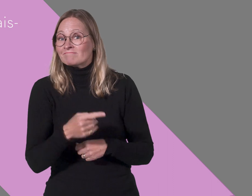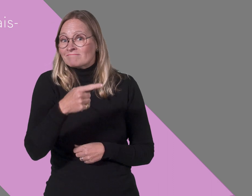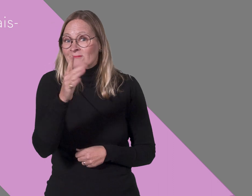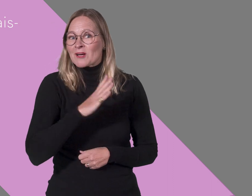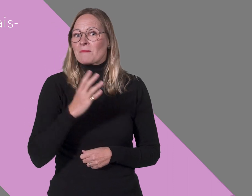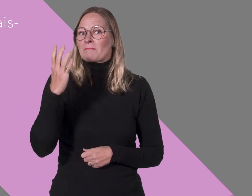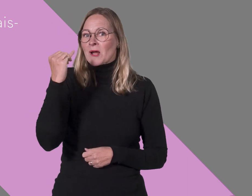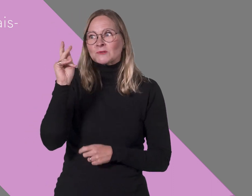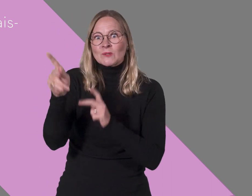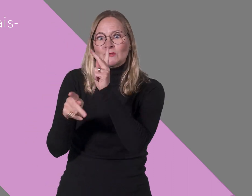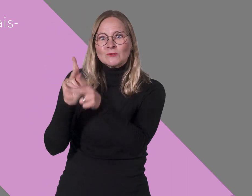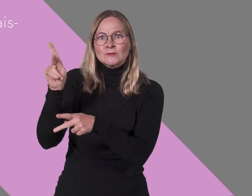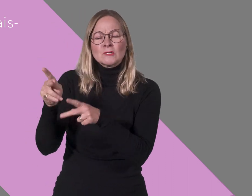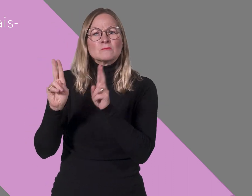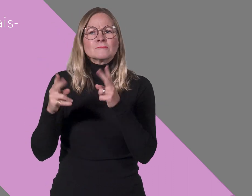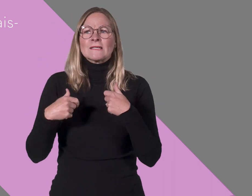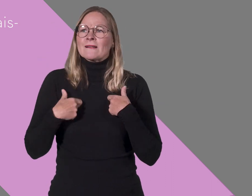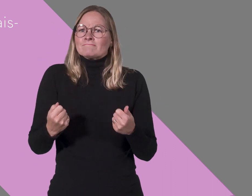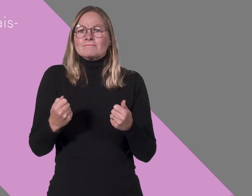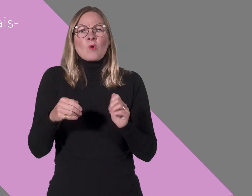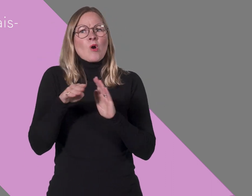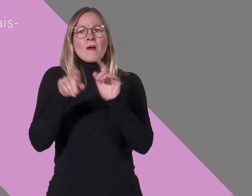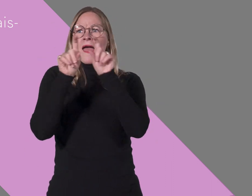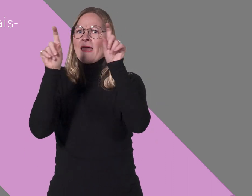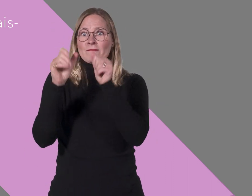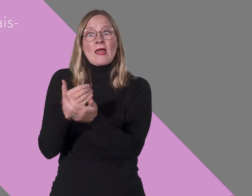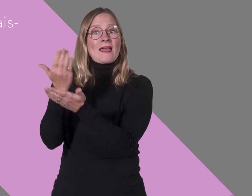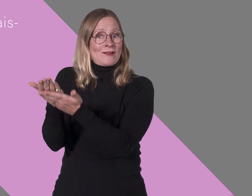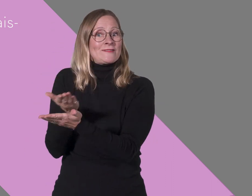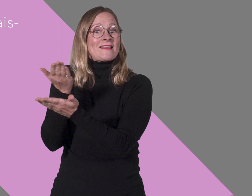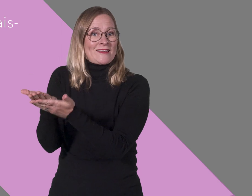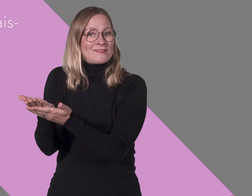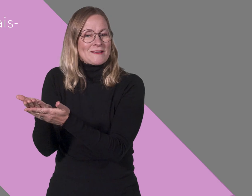Tilaisuudessa on myös mahdollista esittää kysymyksiä - sekä ehdottaa kiinnostavia ohjelma-aiheita.